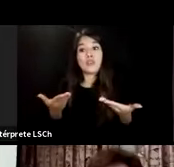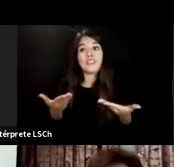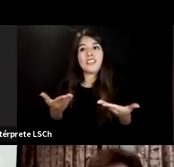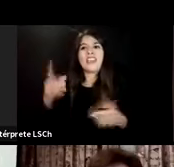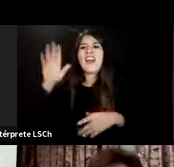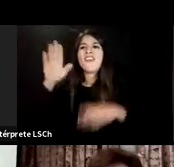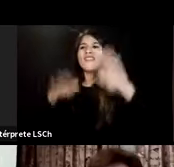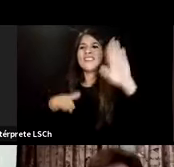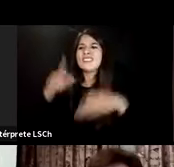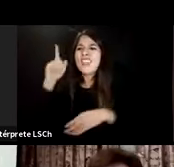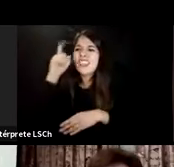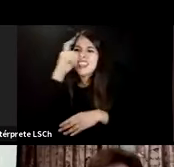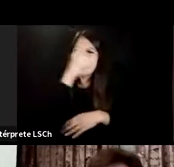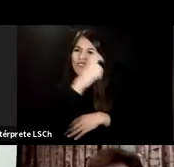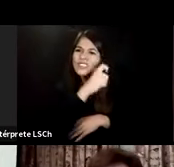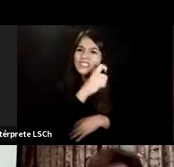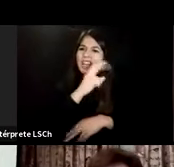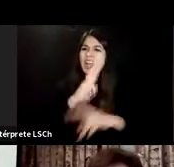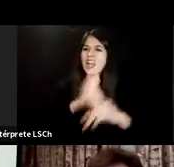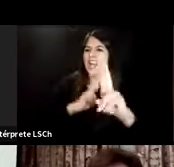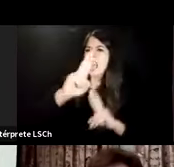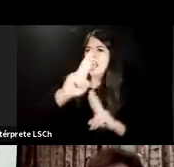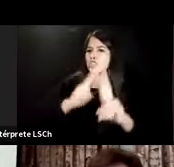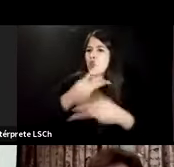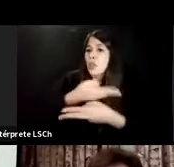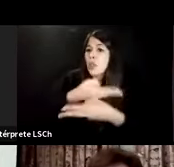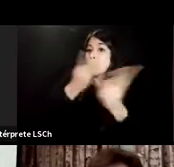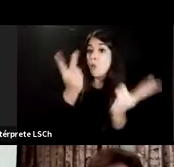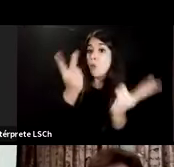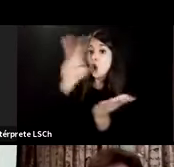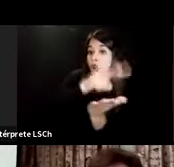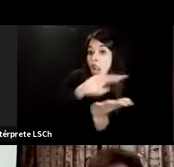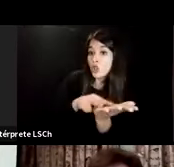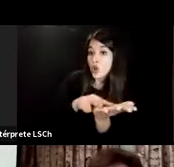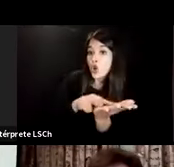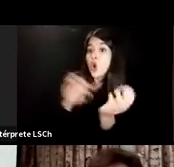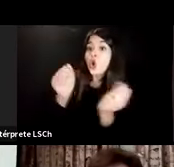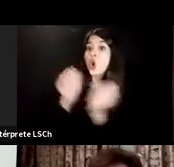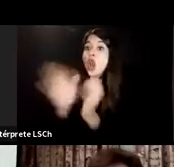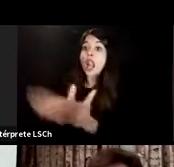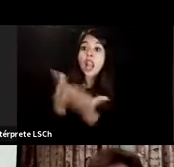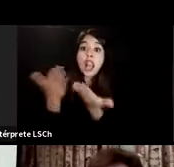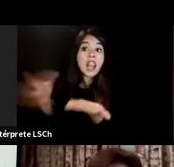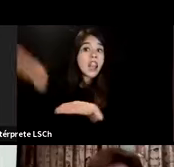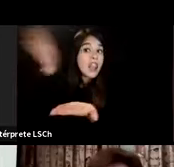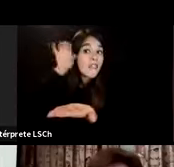la relación entre el público lector y los audiolibros. Incluso personas que no tienen tantos prejuicios